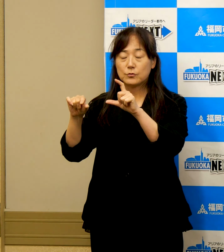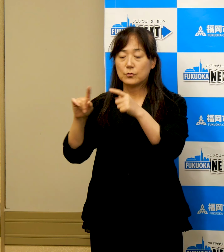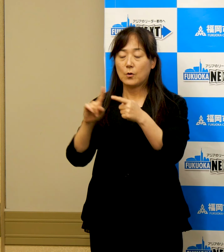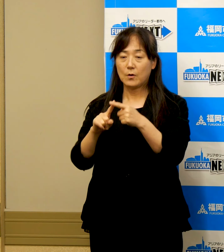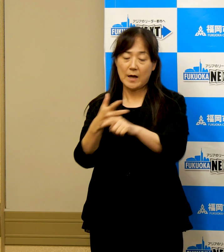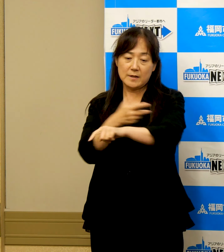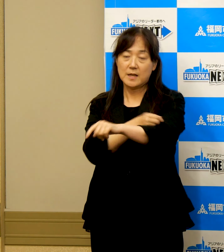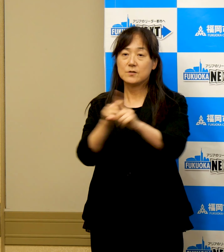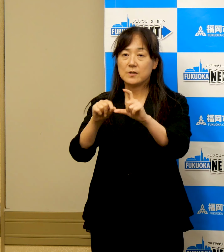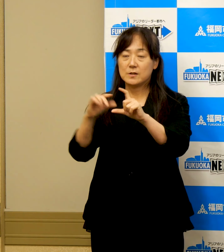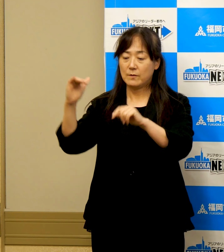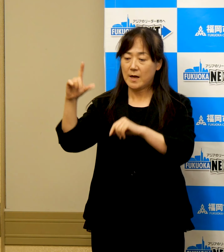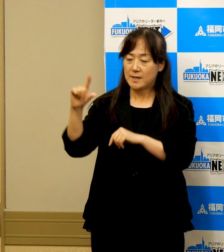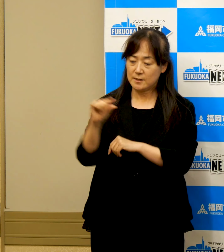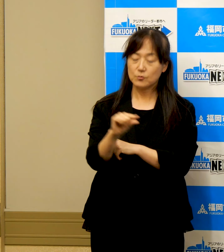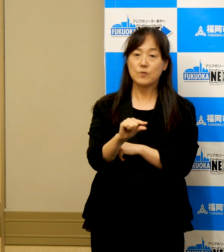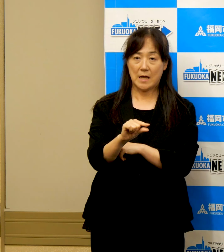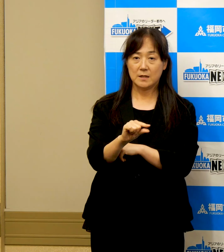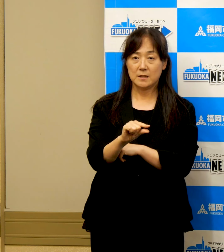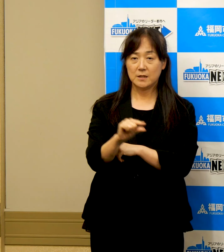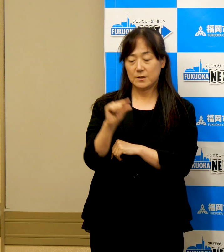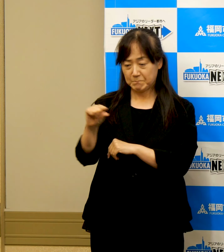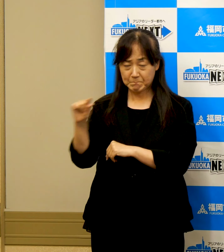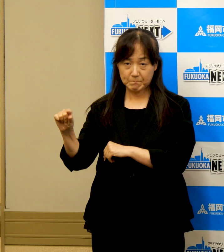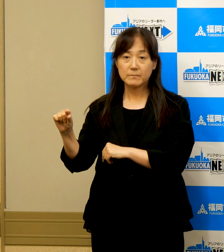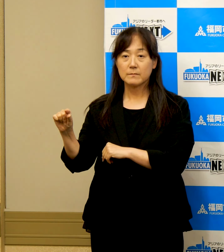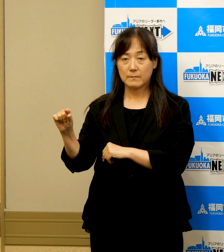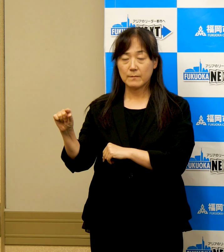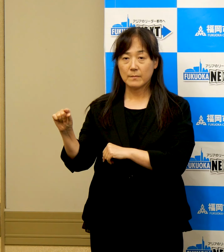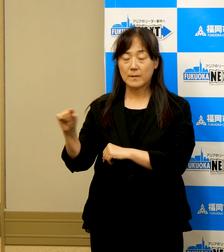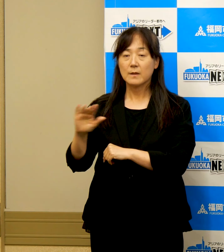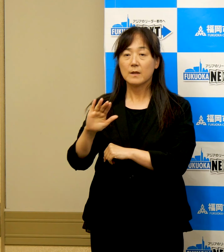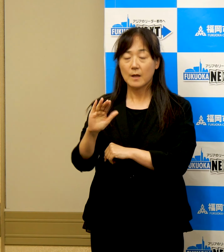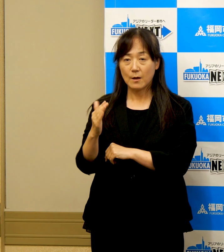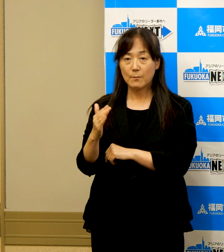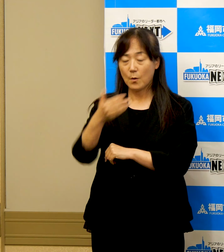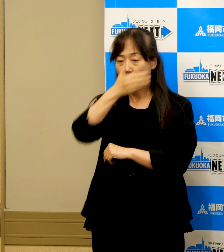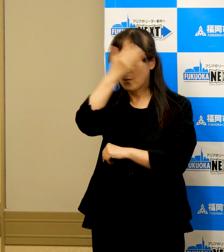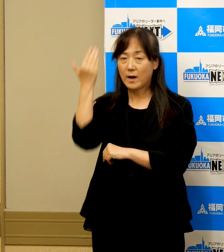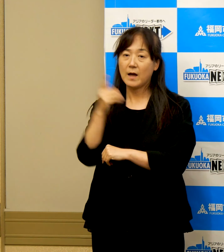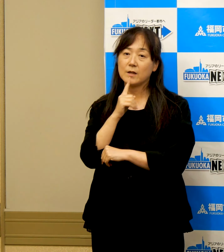接種率は低くなっている現状があります ただ もちろん若いといっても